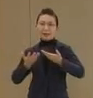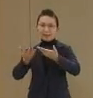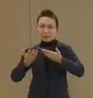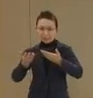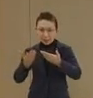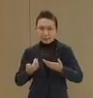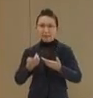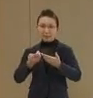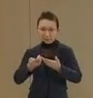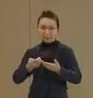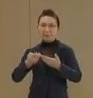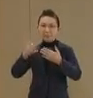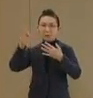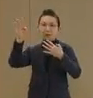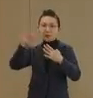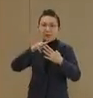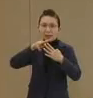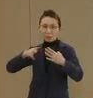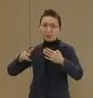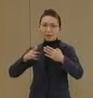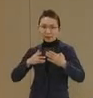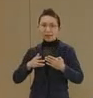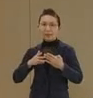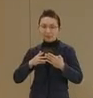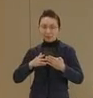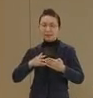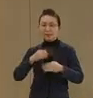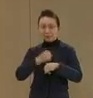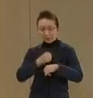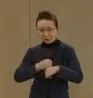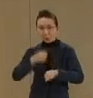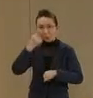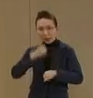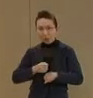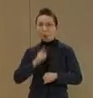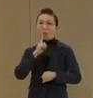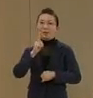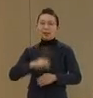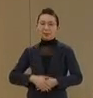心からお見舞い申し上げます 真っ先にやらねばならないのが